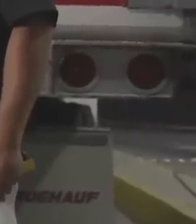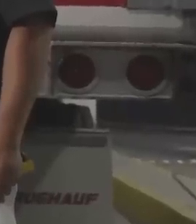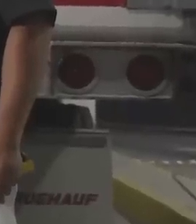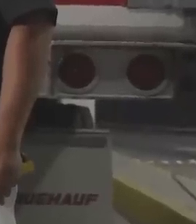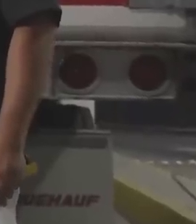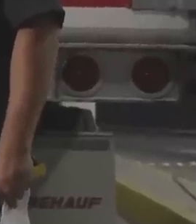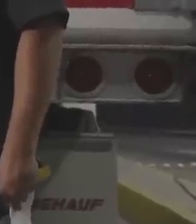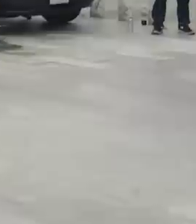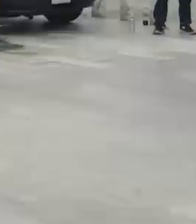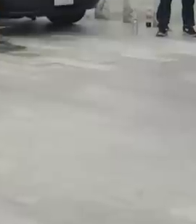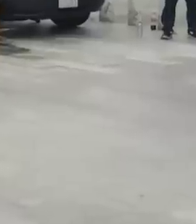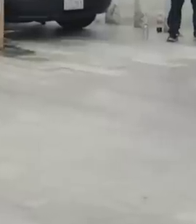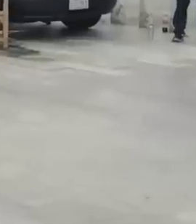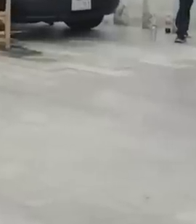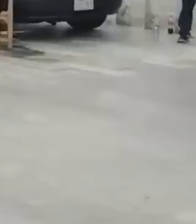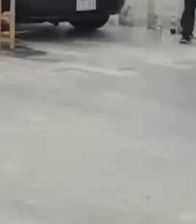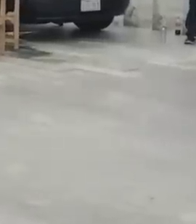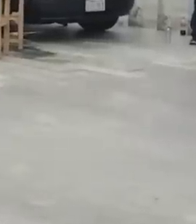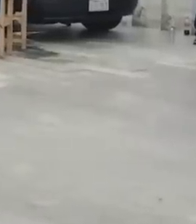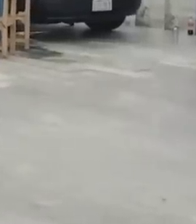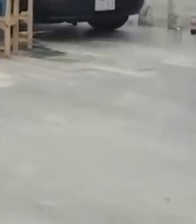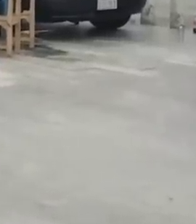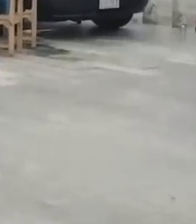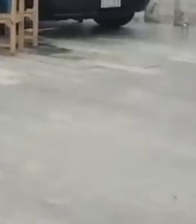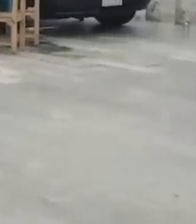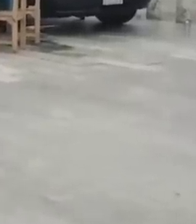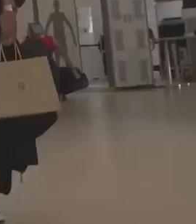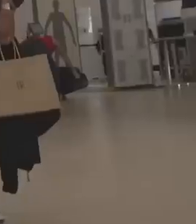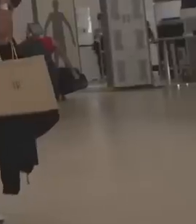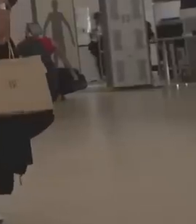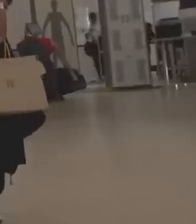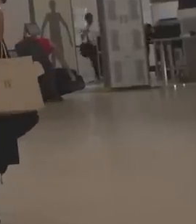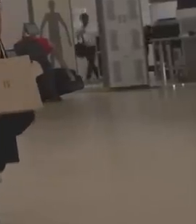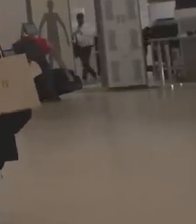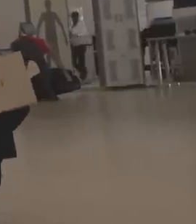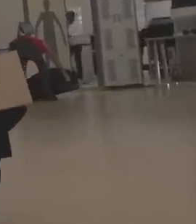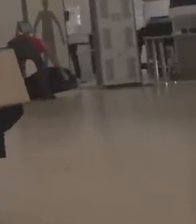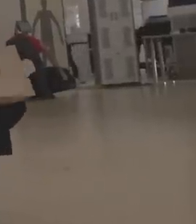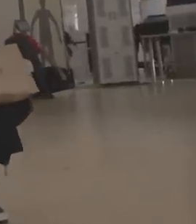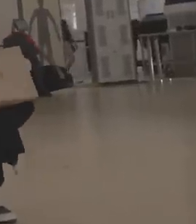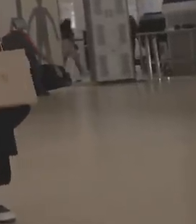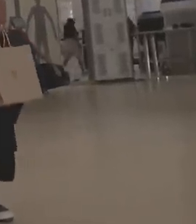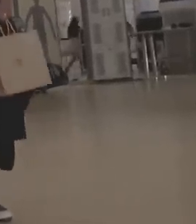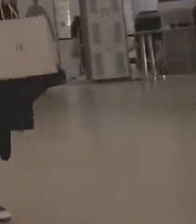firme compromiso del estado mexicano para seguir construyendo el país que los mexicanos merecen